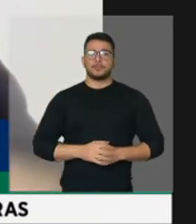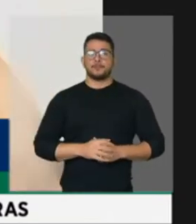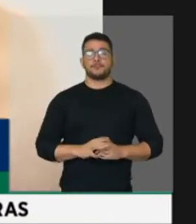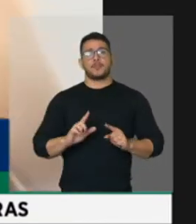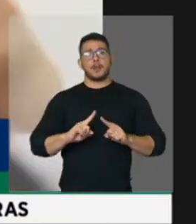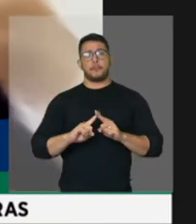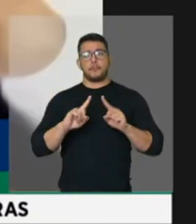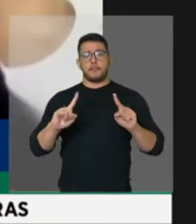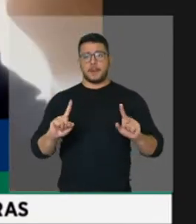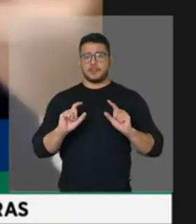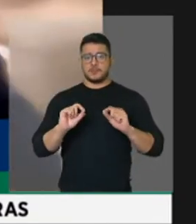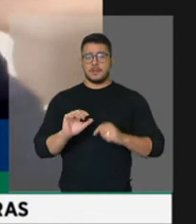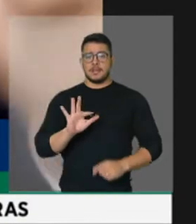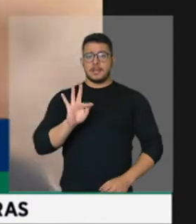NO SERVIÇO PRESTADO E A: AS RECLAMAÇÕES SÃO MUITAS. SE